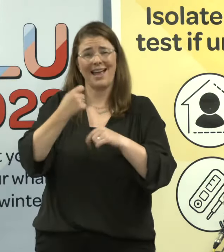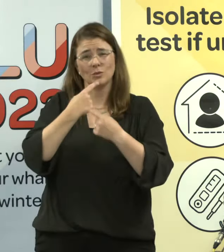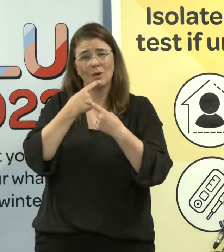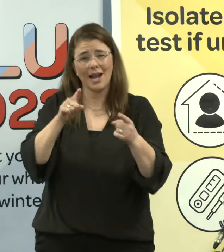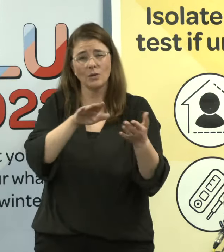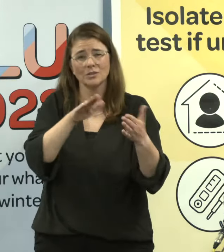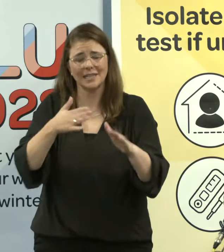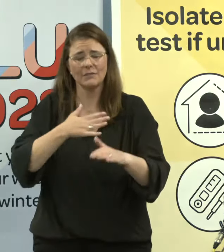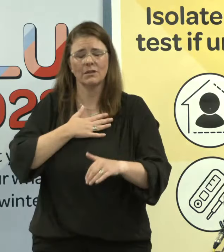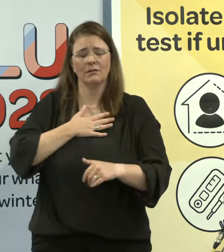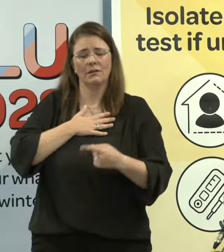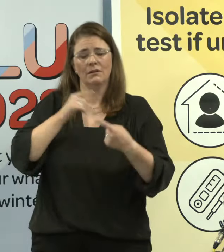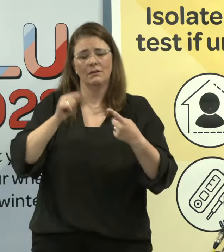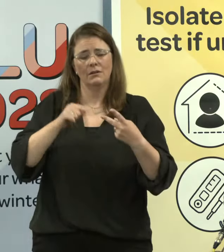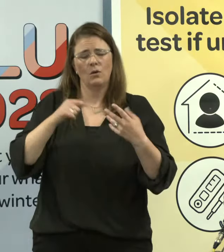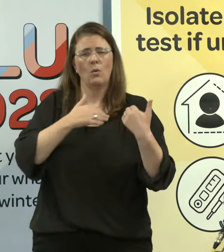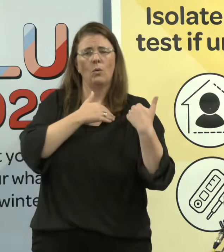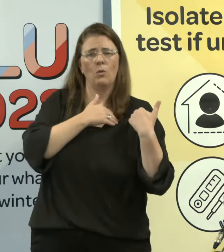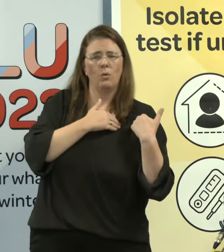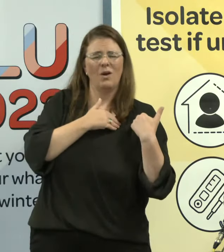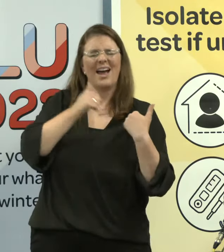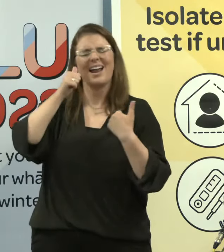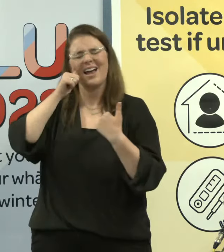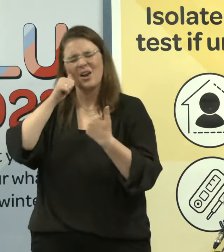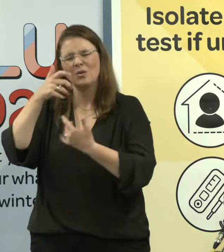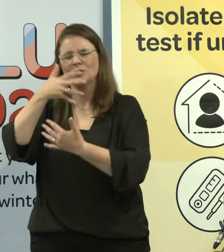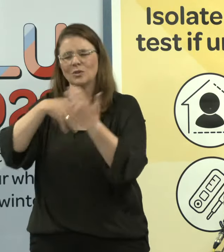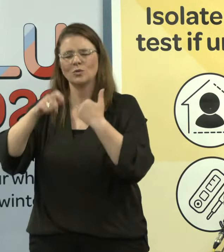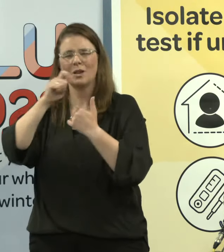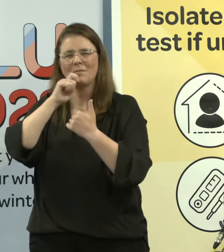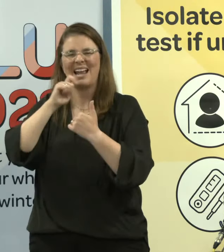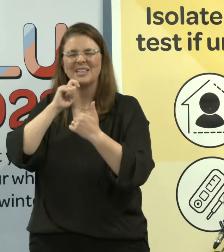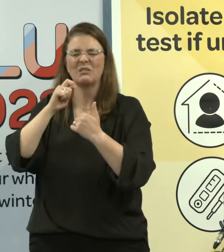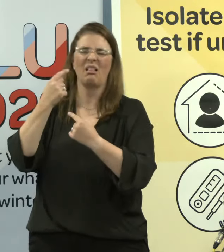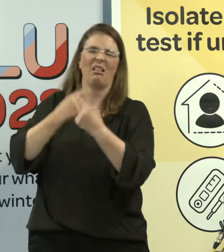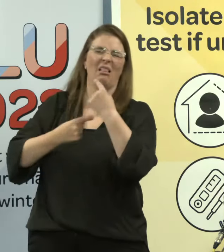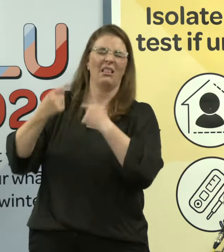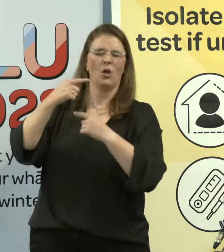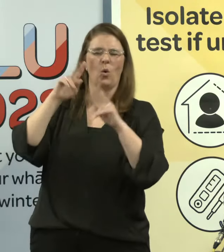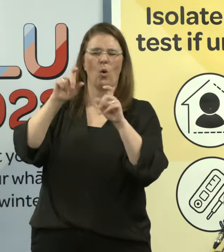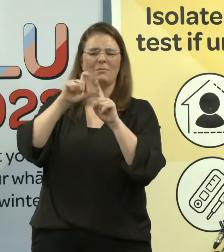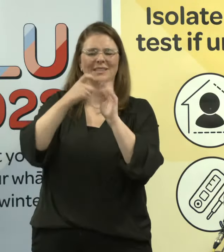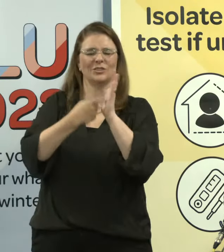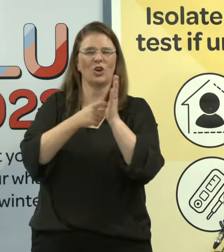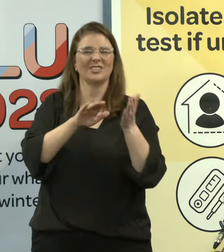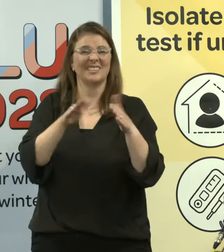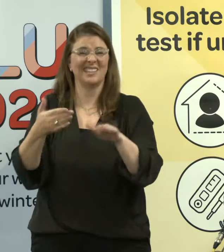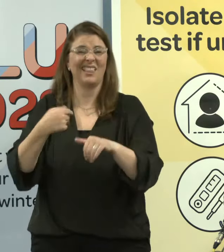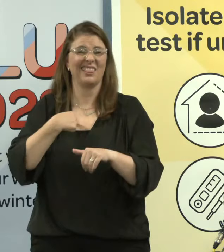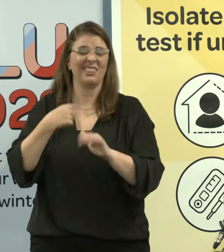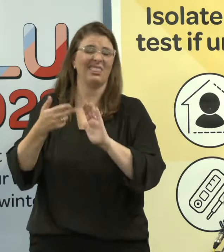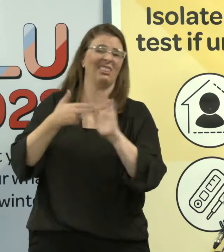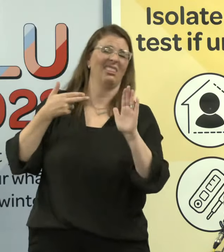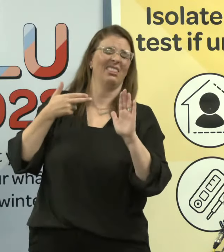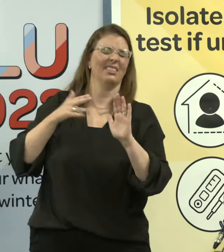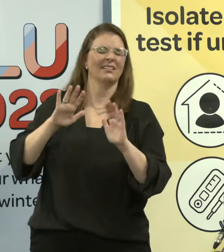pouri hoki ki ahau I aua ra o mua, ka rite ki nga wa katoa ka